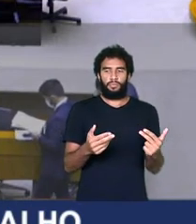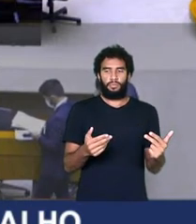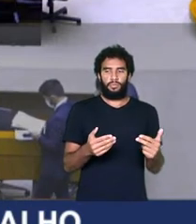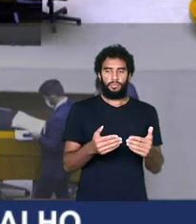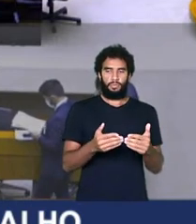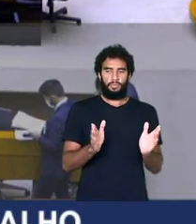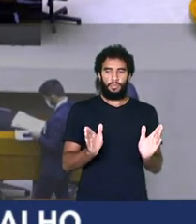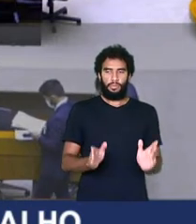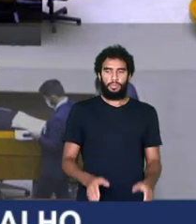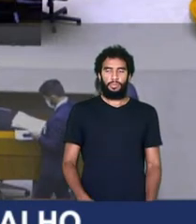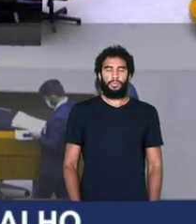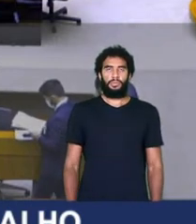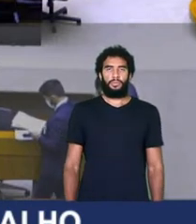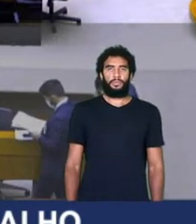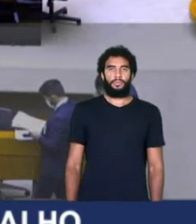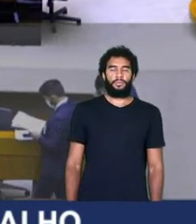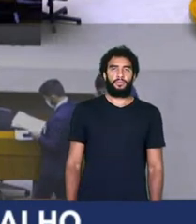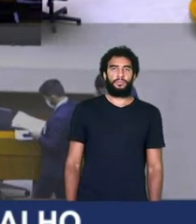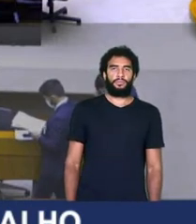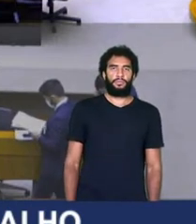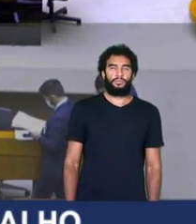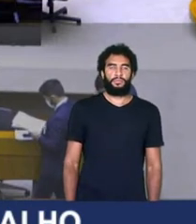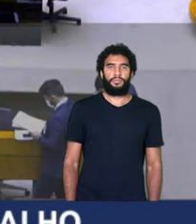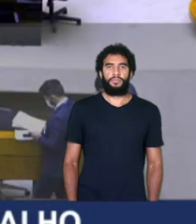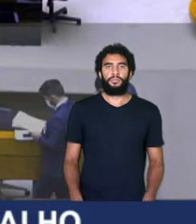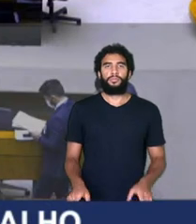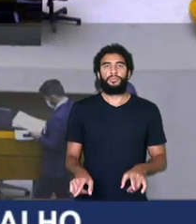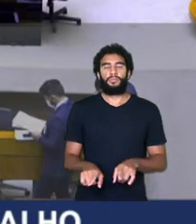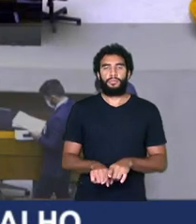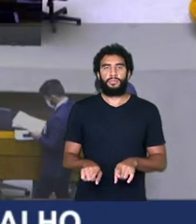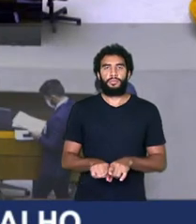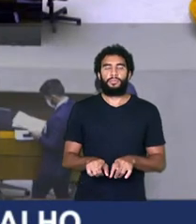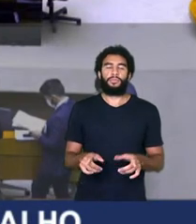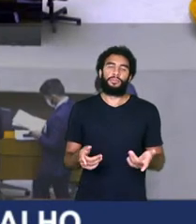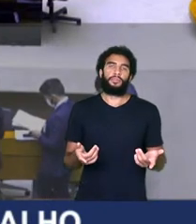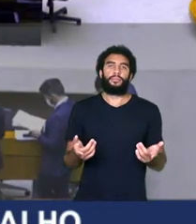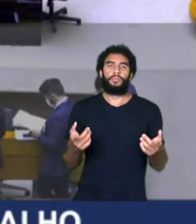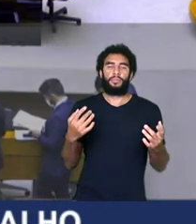O PODER EXECUTIVO DEVERÁ CONSIDERAR A EXISTÊNCIA DE PATRIMÔNIO TURÍSTICO, POTENCIAL ECONÔMICO E SOCIAL